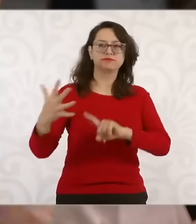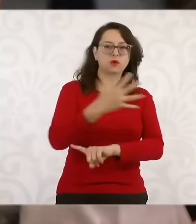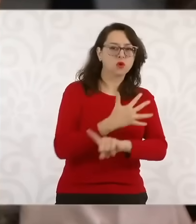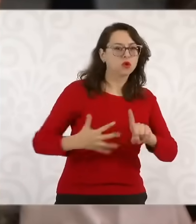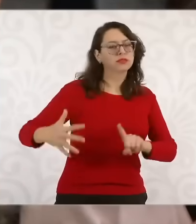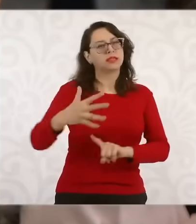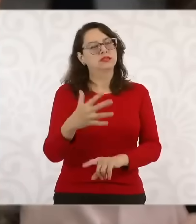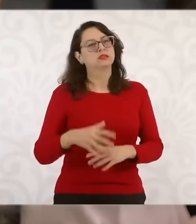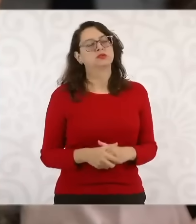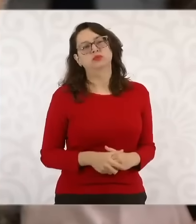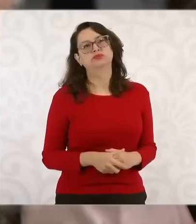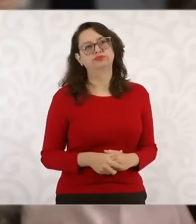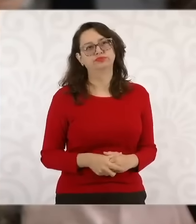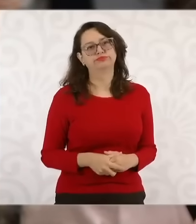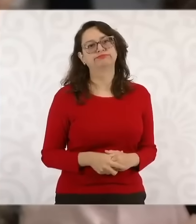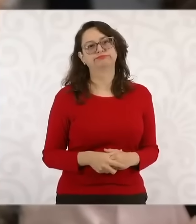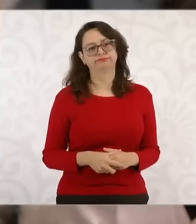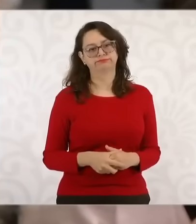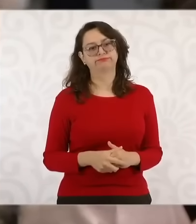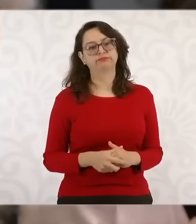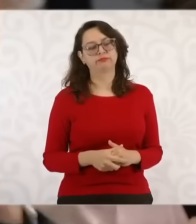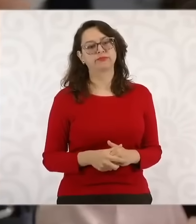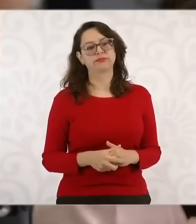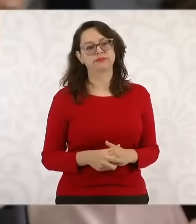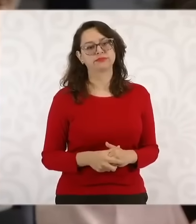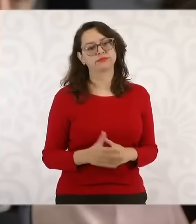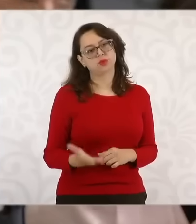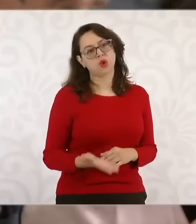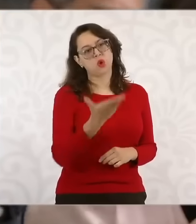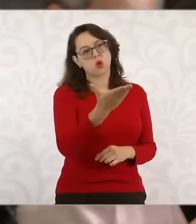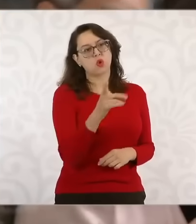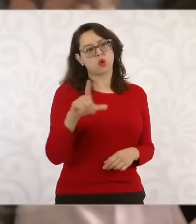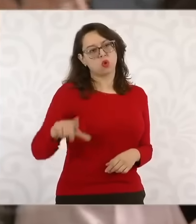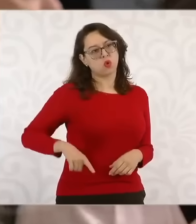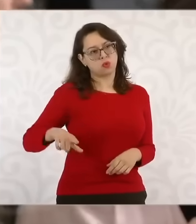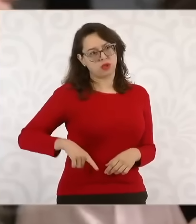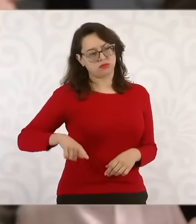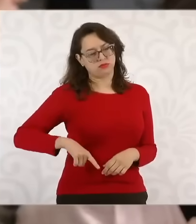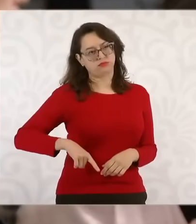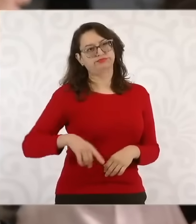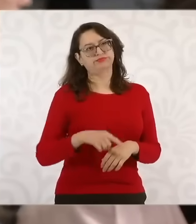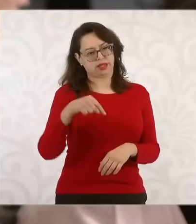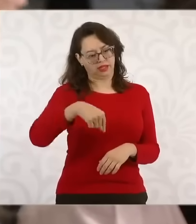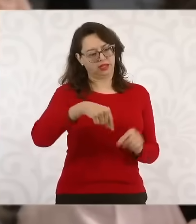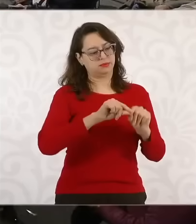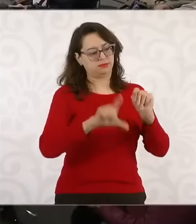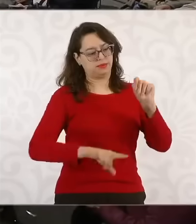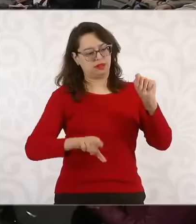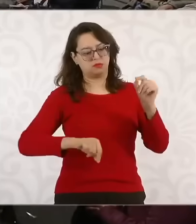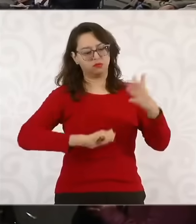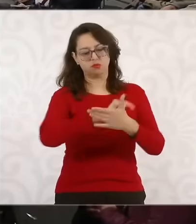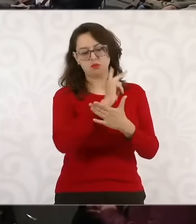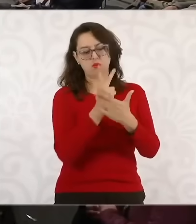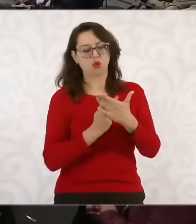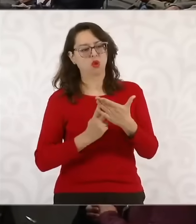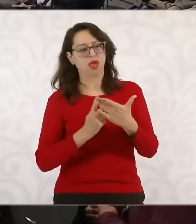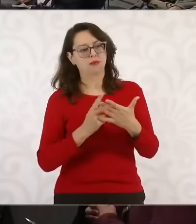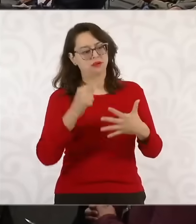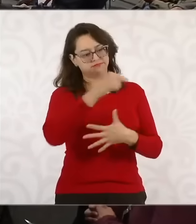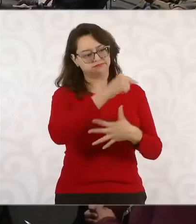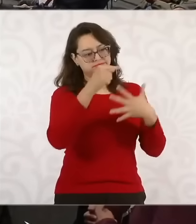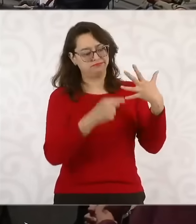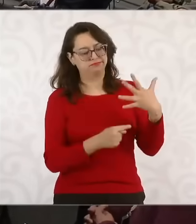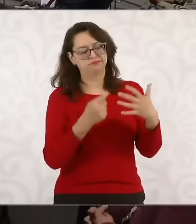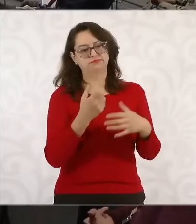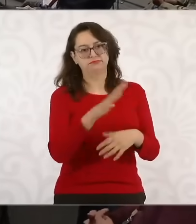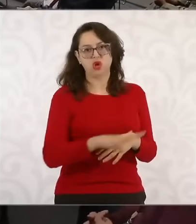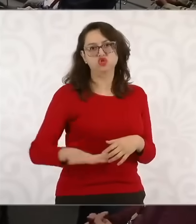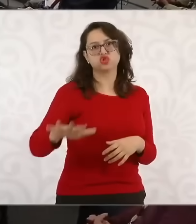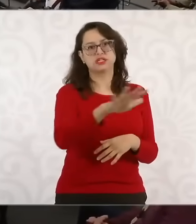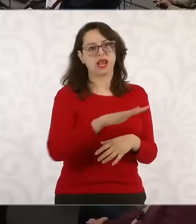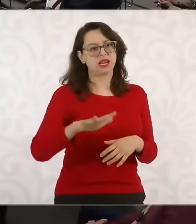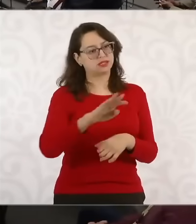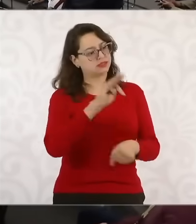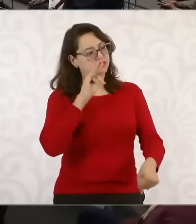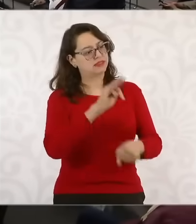gobierno eh va a blindar todos los programas sociales eh que trae ya eh en esta administración.